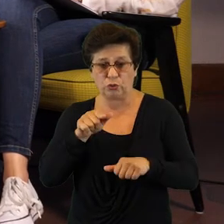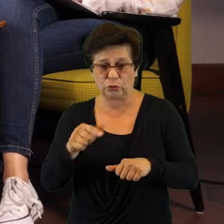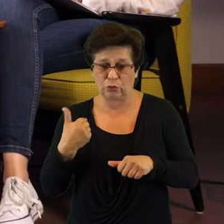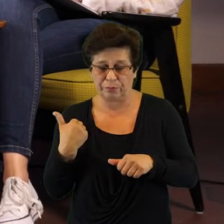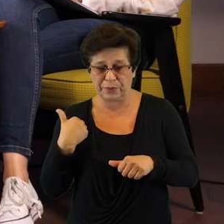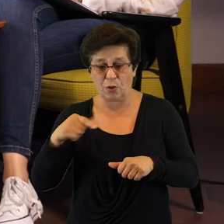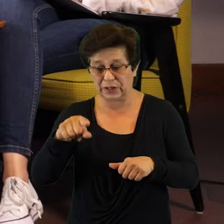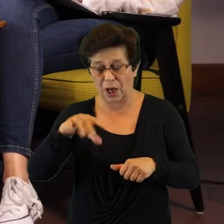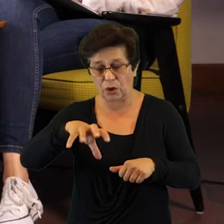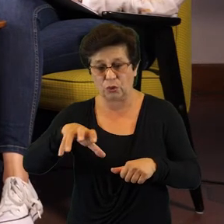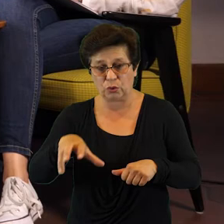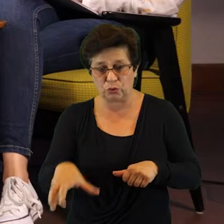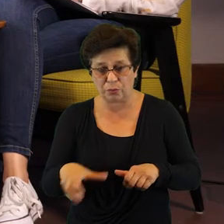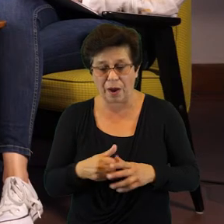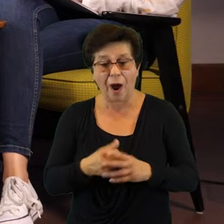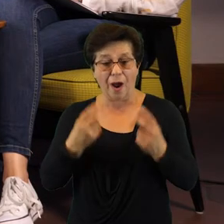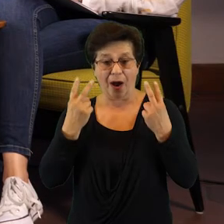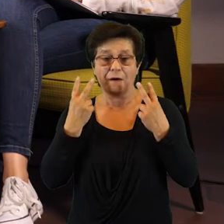że pani Joanna zechciała wspomnieć,